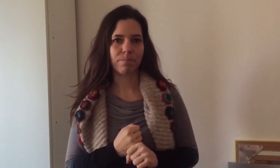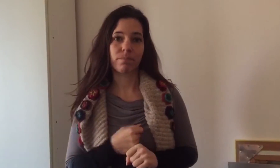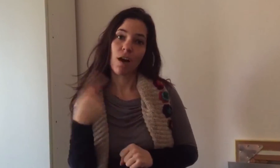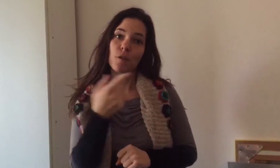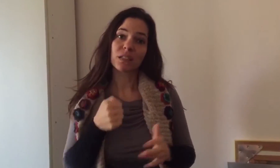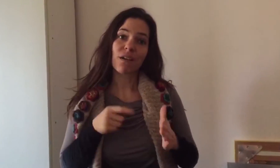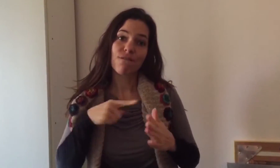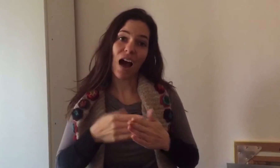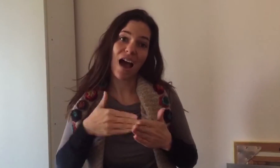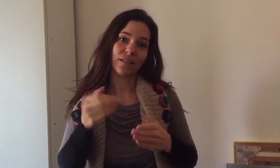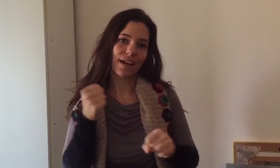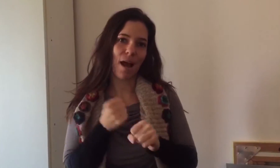Wir müssen weiter kämpfen.